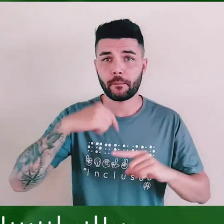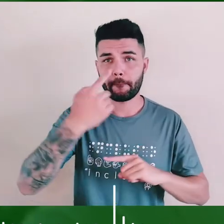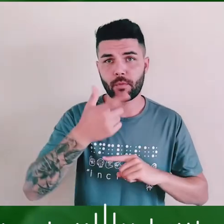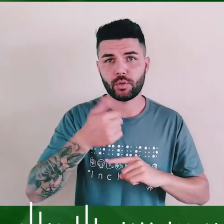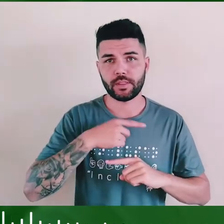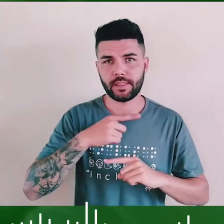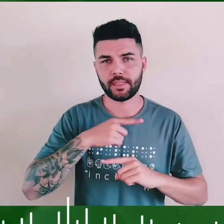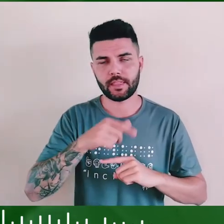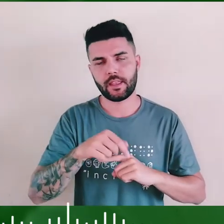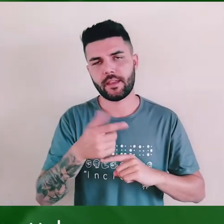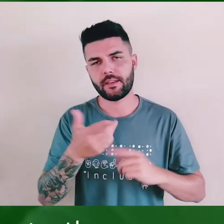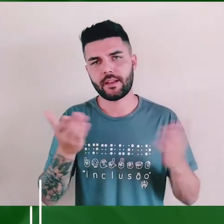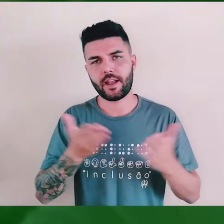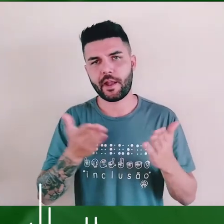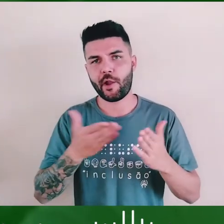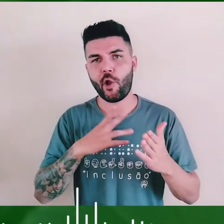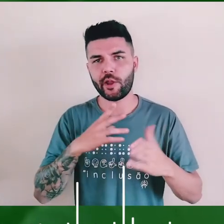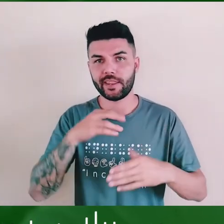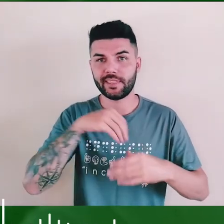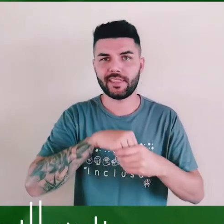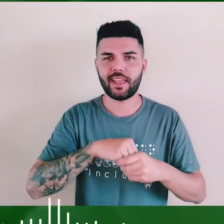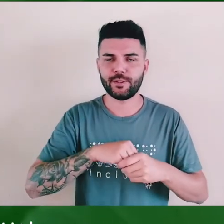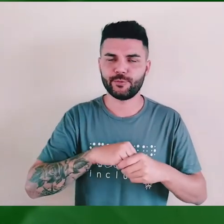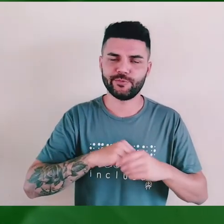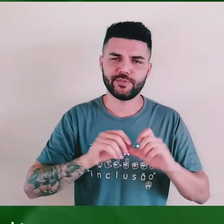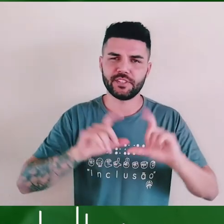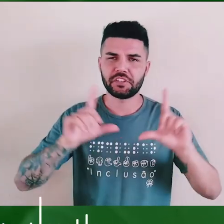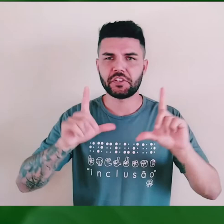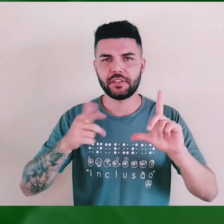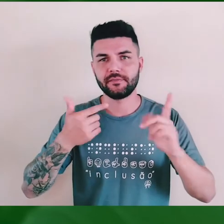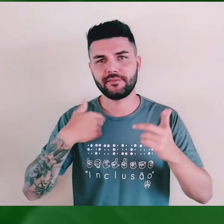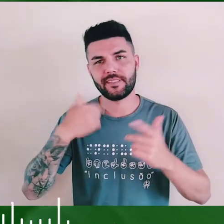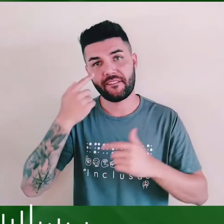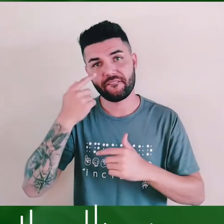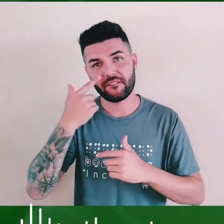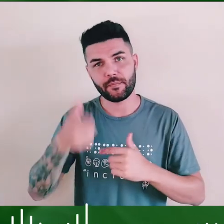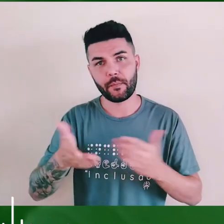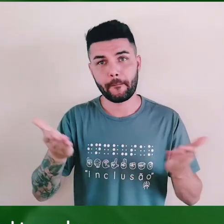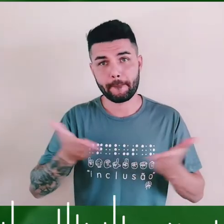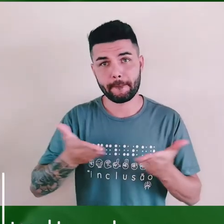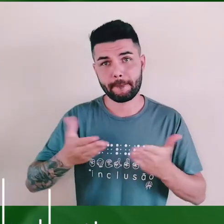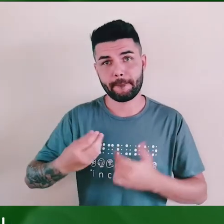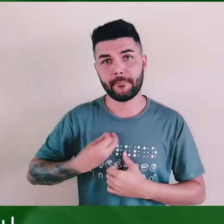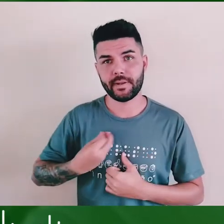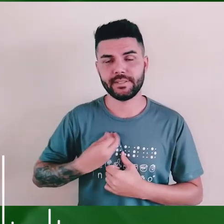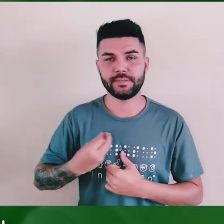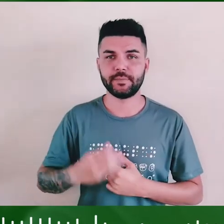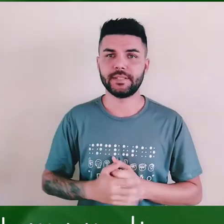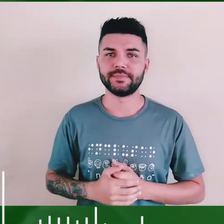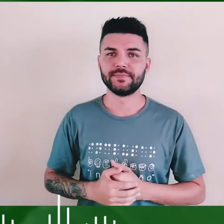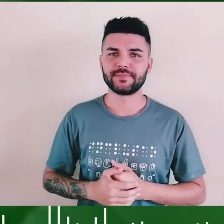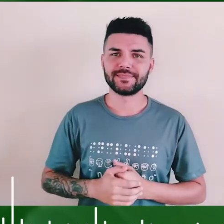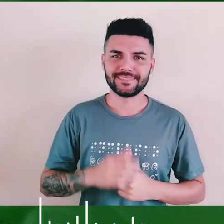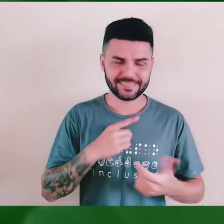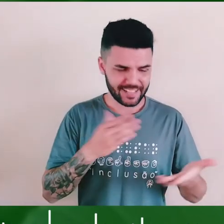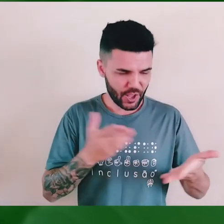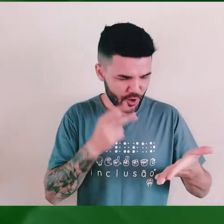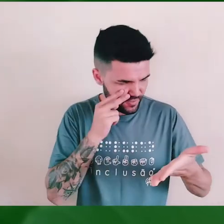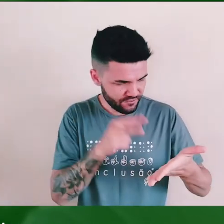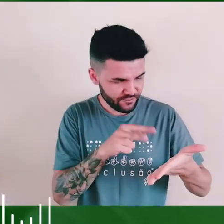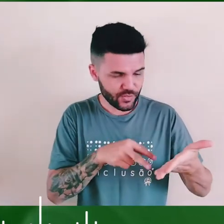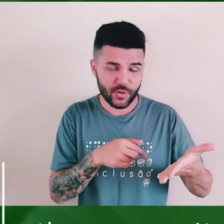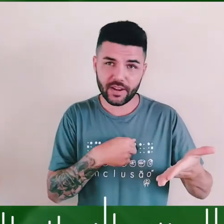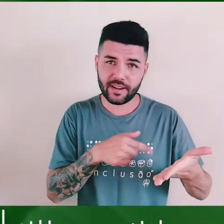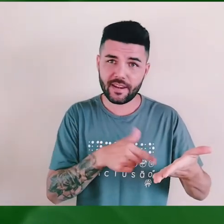vou até pegar minha colinha pois esse quadro ele é um pouco mais rápido que o normal,